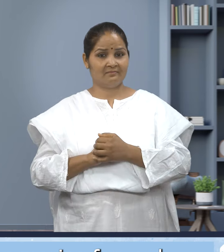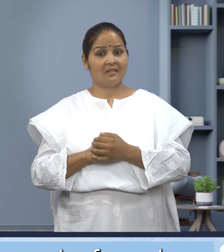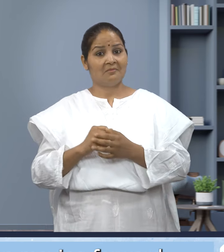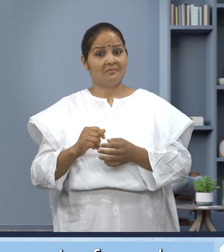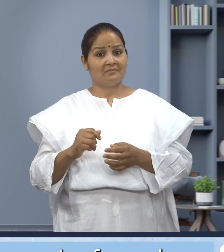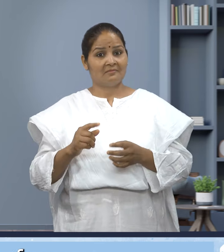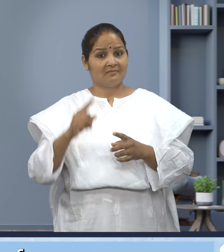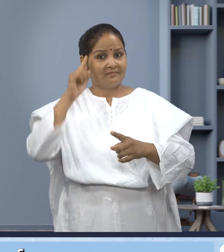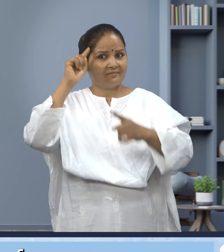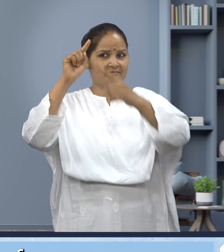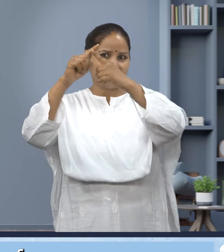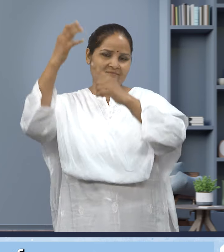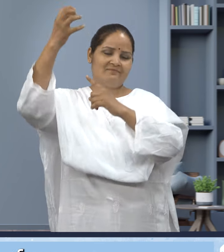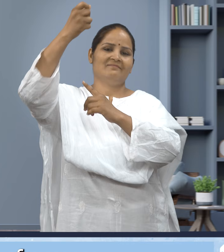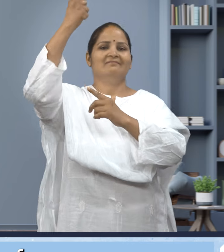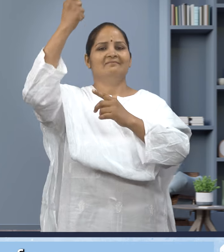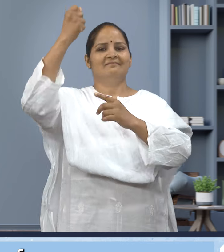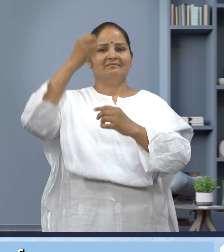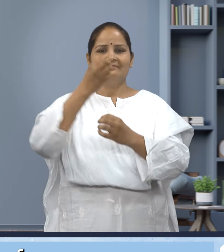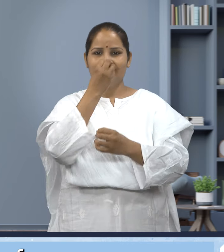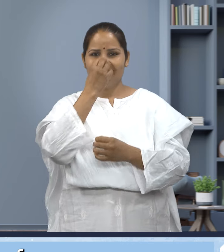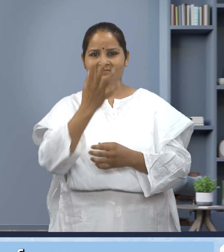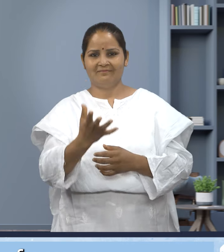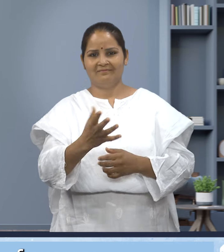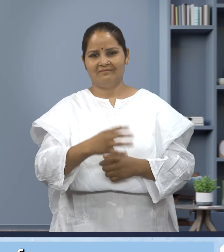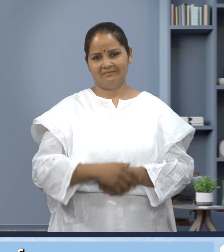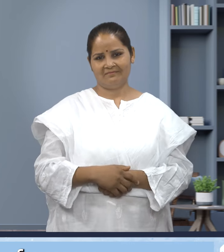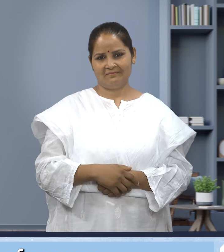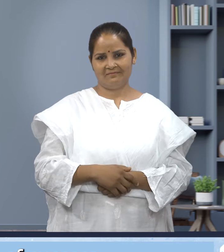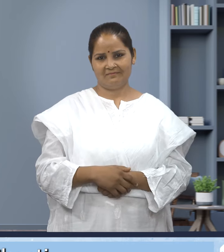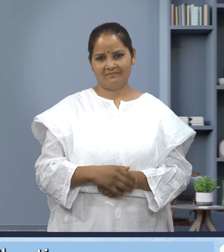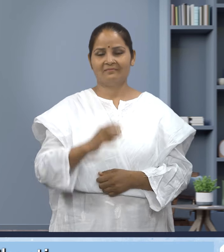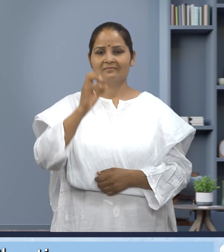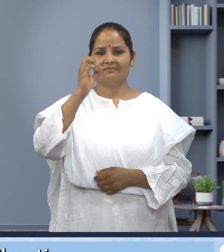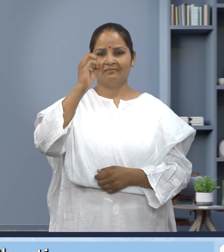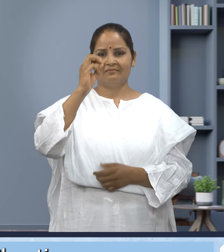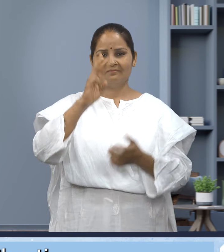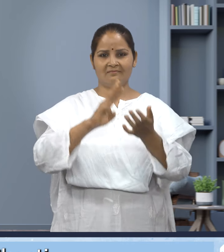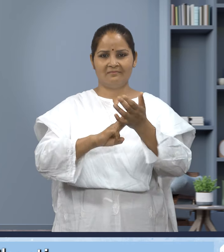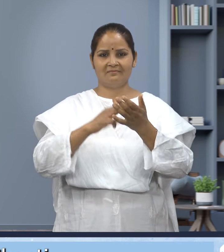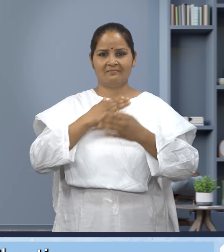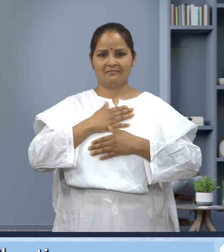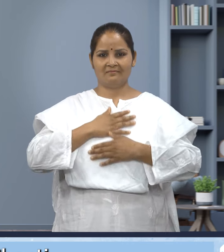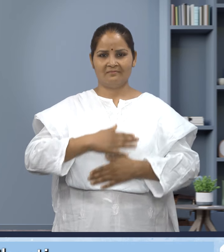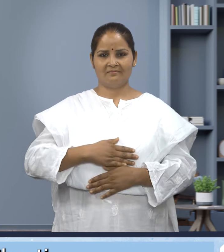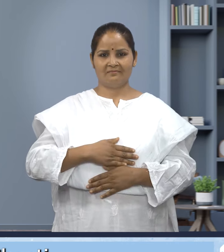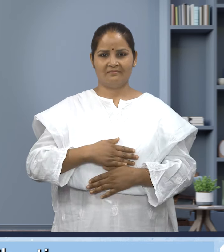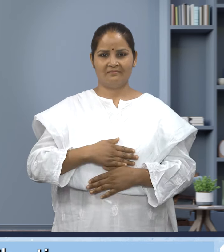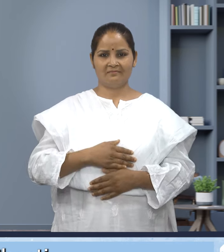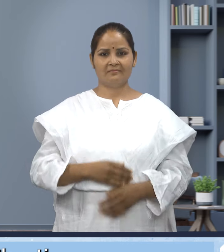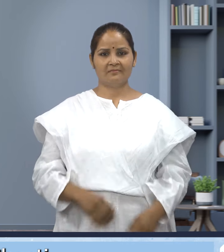అప్పుడు మనం ఖచ్చితంగా విజయ శిఖరాగ్రానికి చేరుకుంటాం. సరే, ఓం శాంతి.